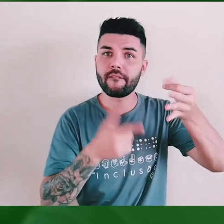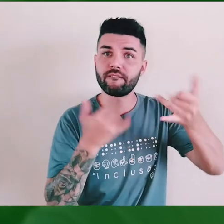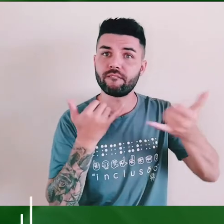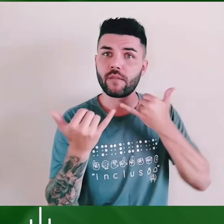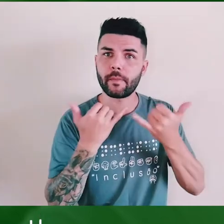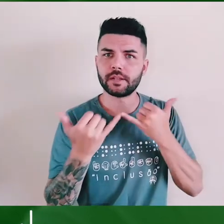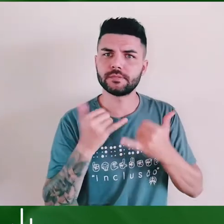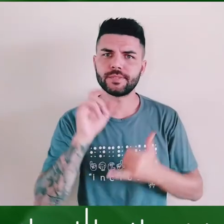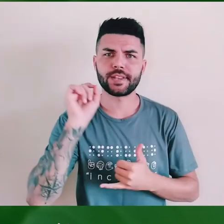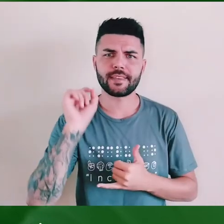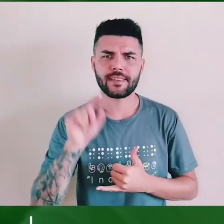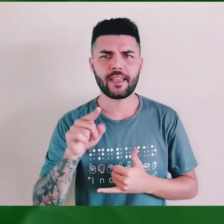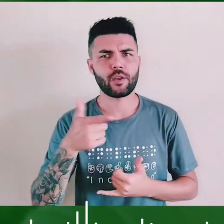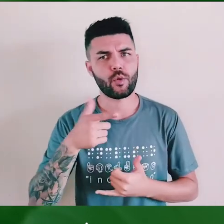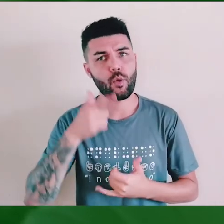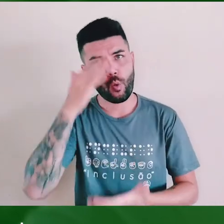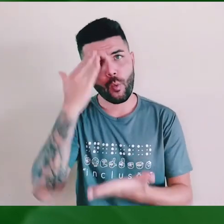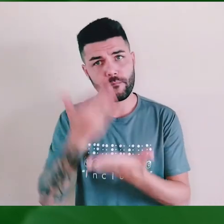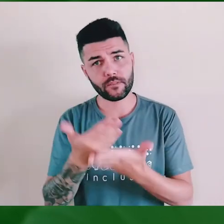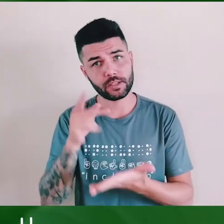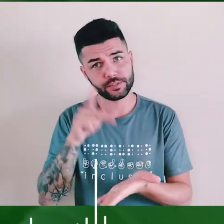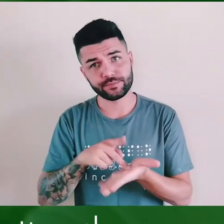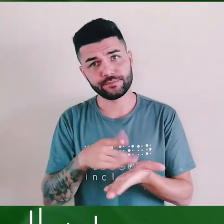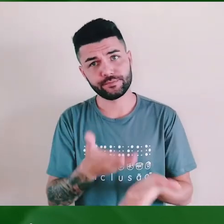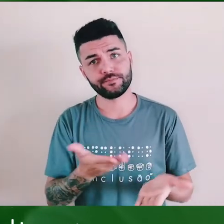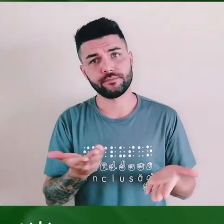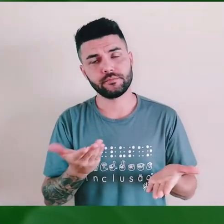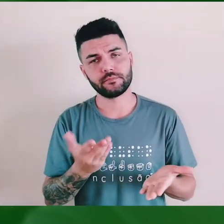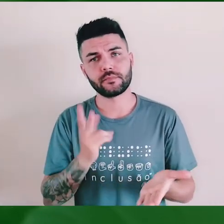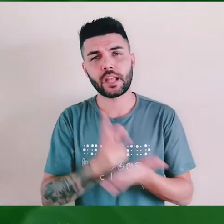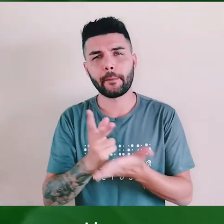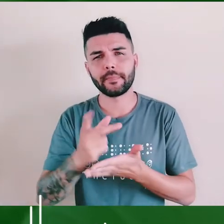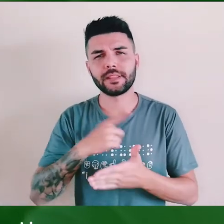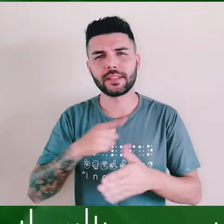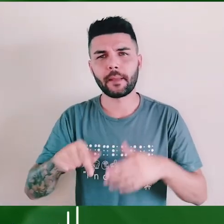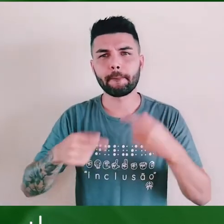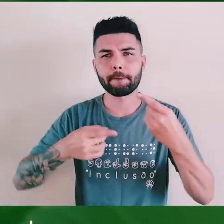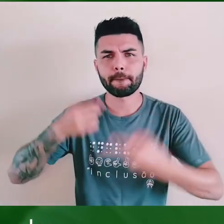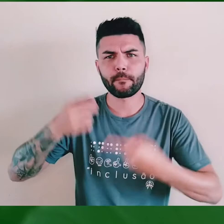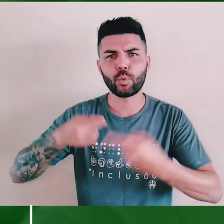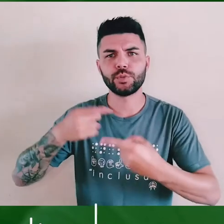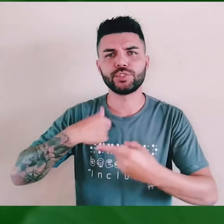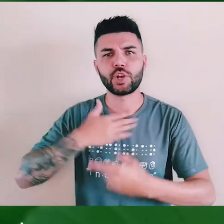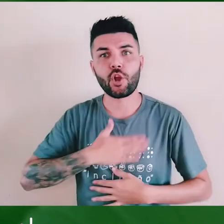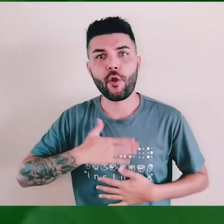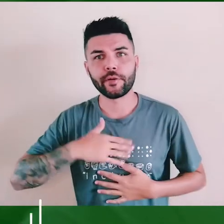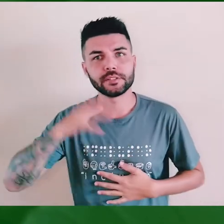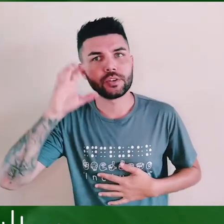Você tem aquele jornalista que fala de política e gosta de ouvi-lo, tem aquelas notícias